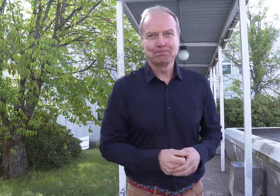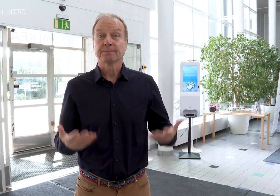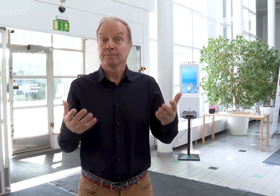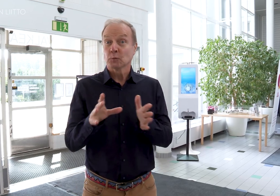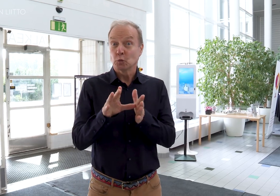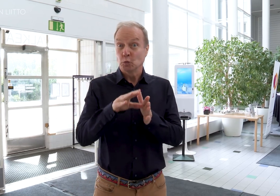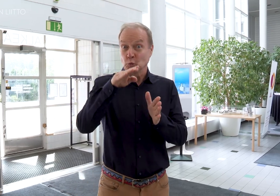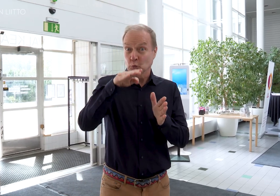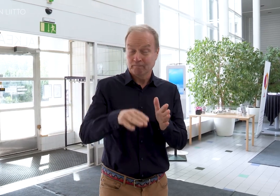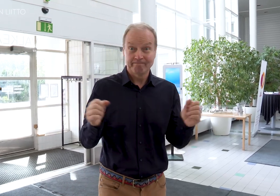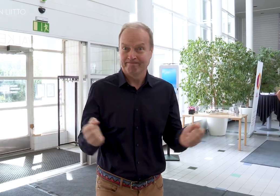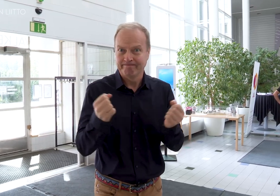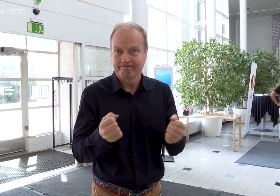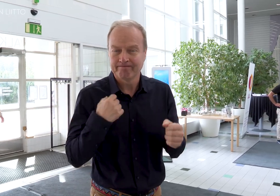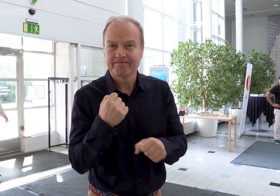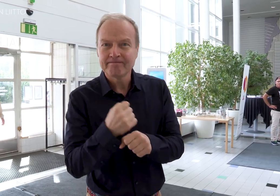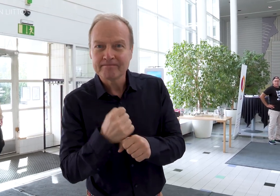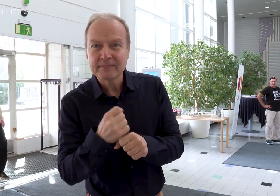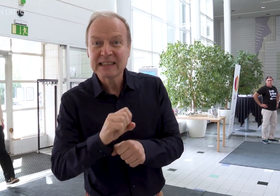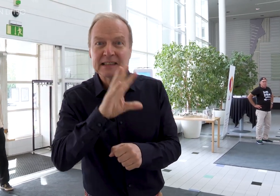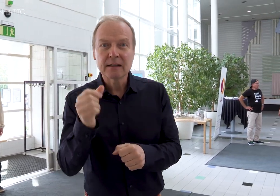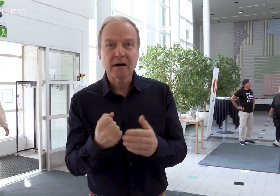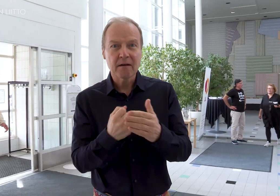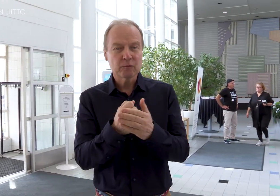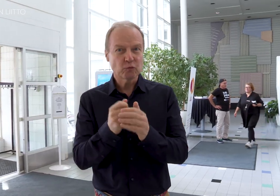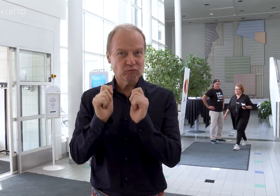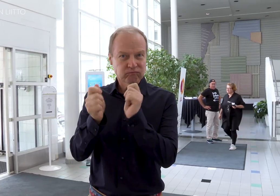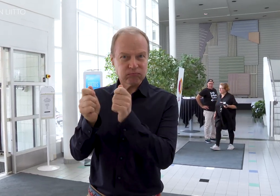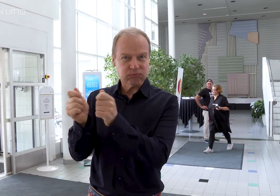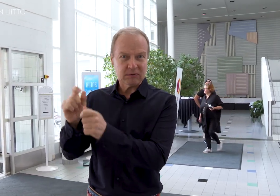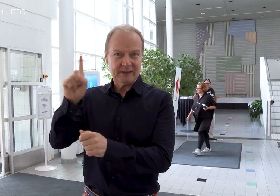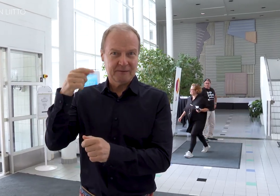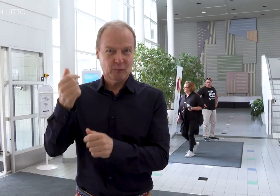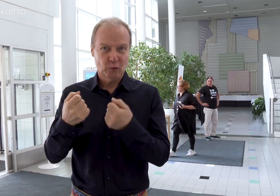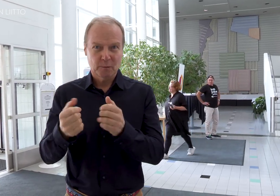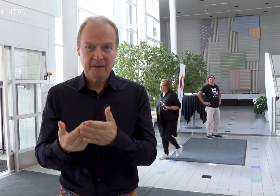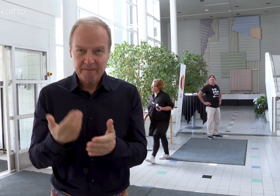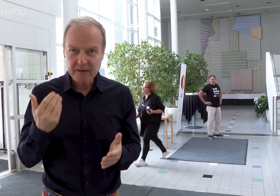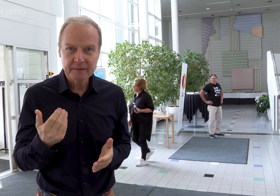Syksyn kiireisiin kuuluu Stean avustushakemusten tekeminen, joilla haetaan rahoitusta ensi vuodelle.